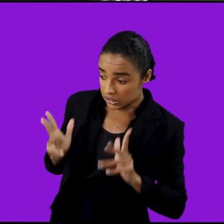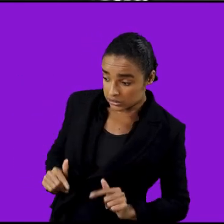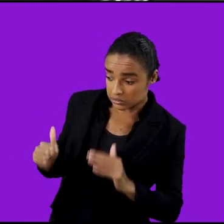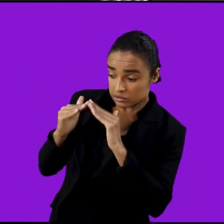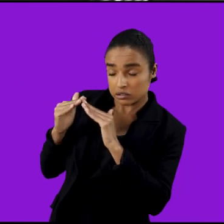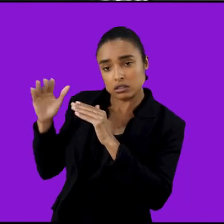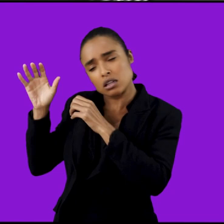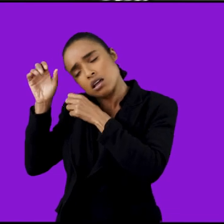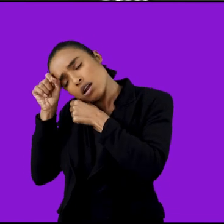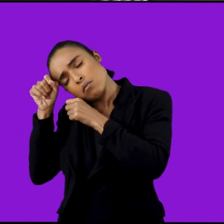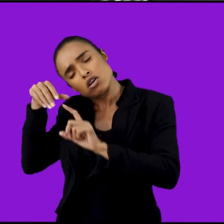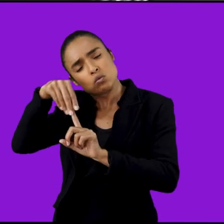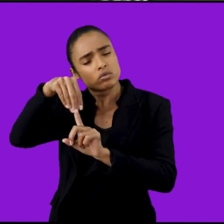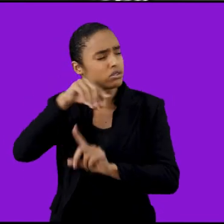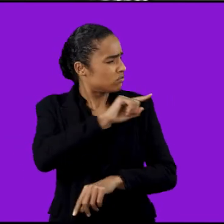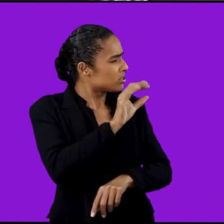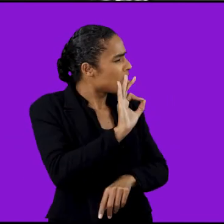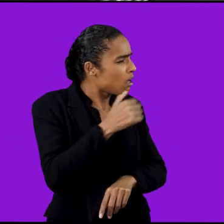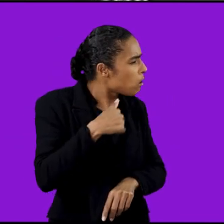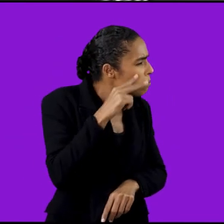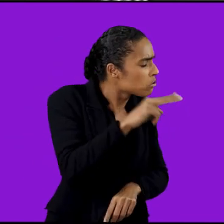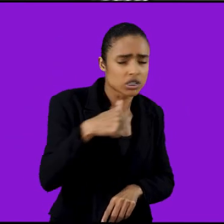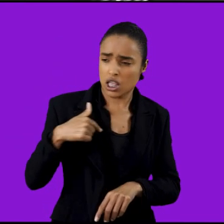domésticas de dormir na casa de patrão. Então essa coisa da pausa. Que cê me perguntou